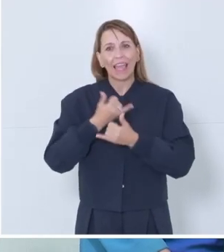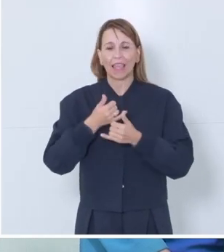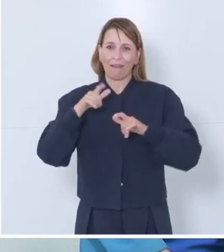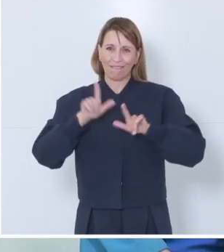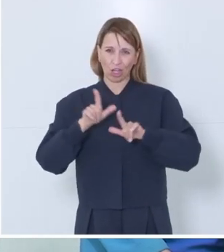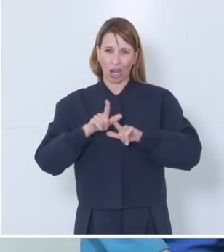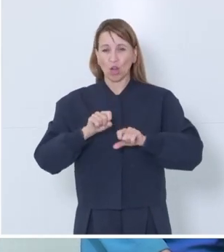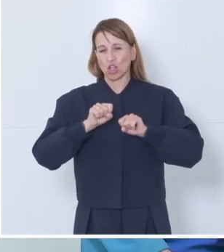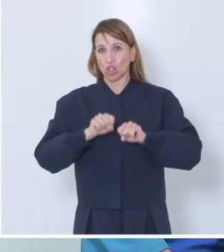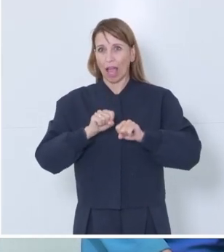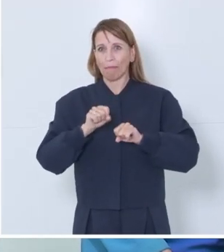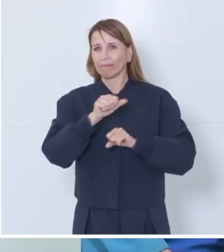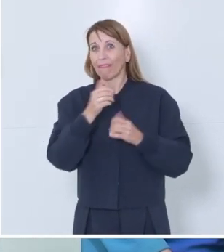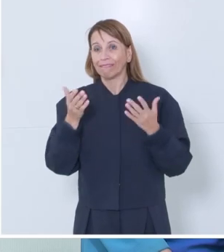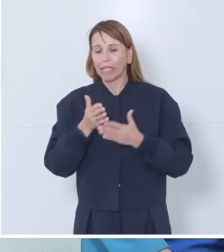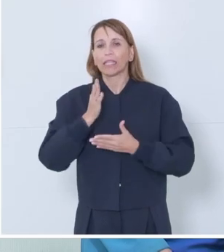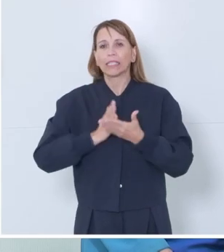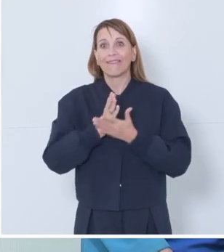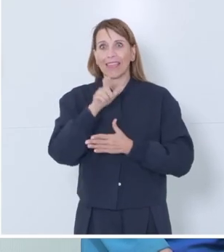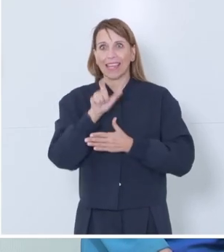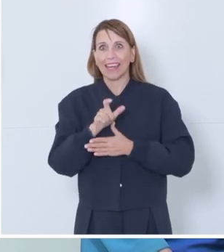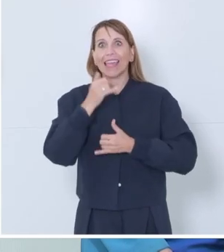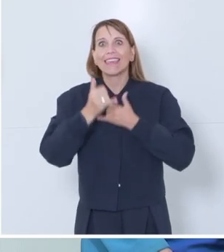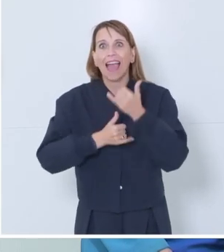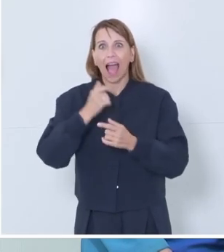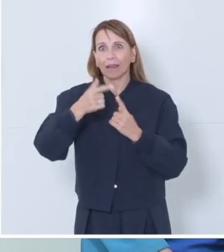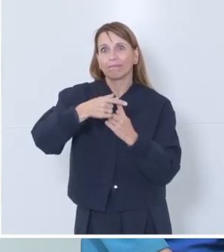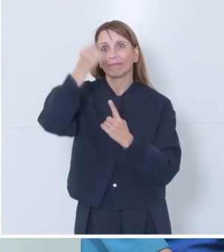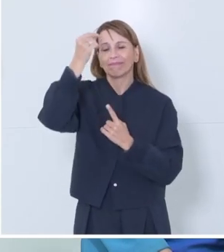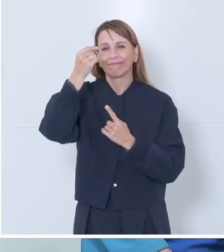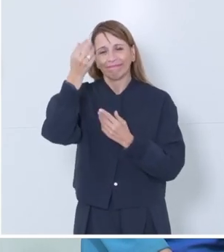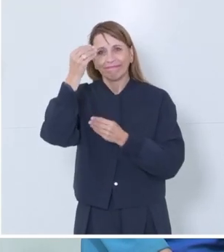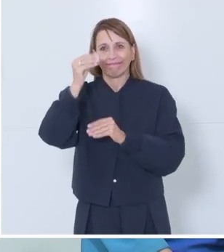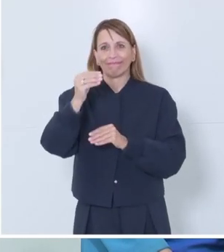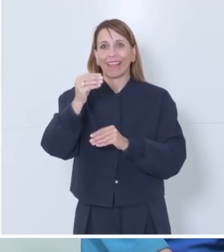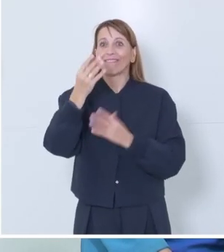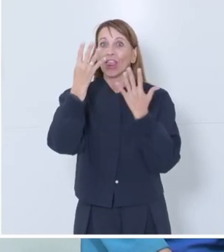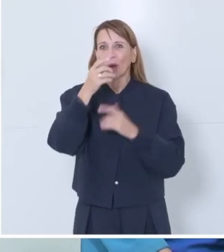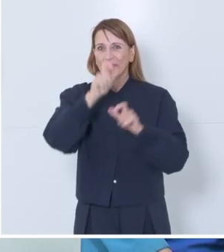Jahren etabliert hat, in diesem Bereich auch küren dürfen. Wir haben dort neun Gewinner aus